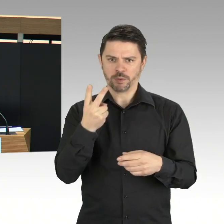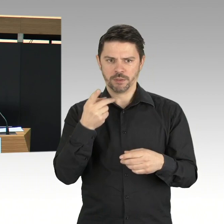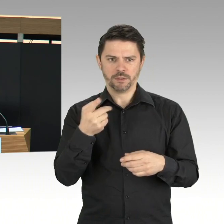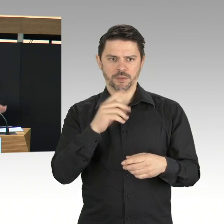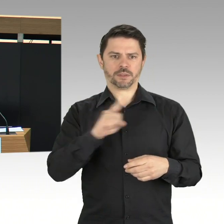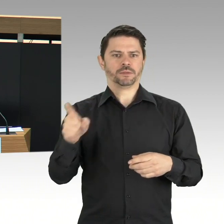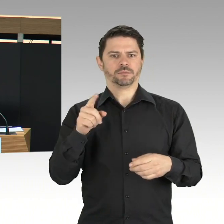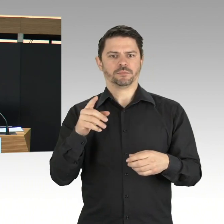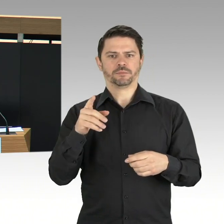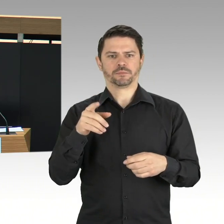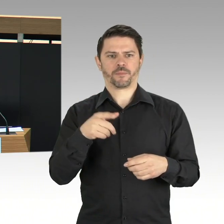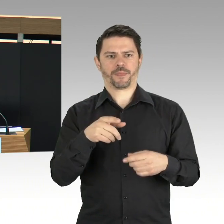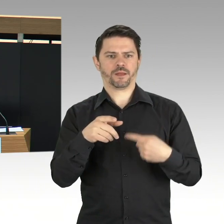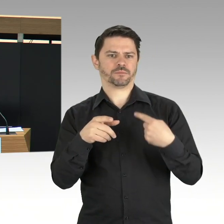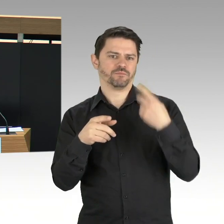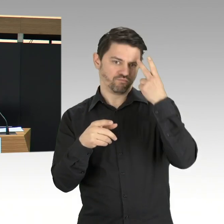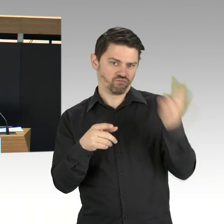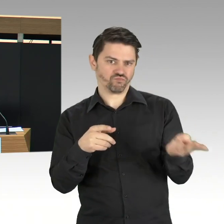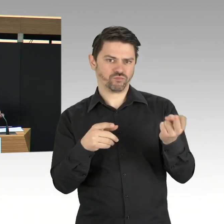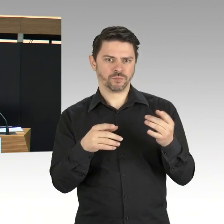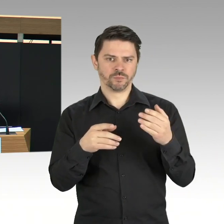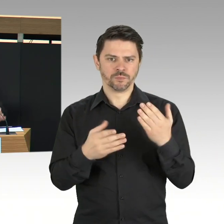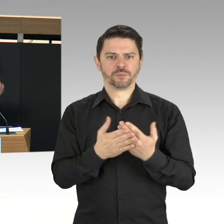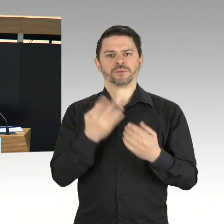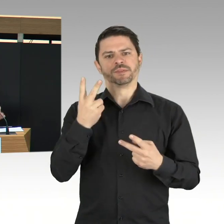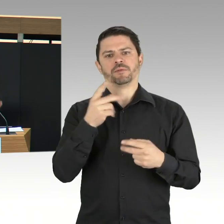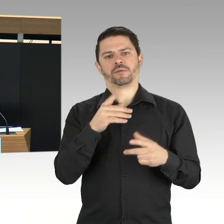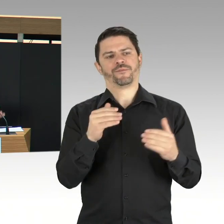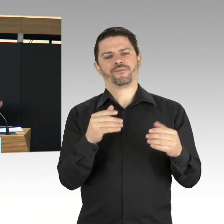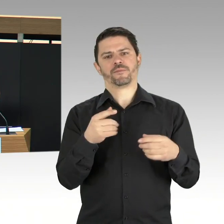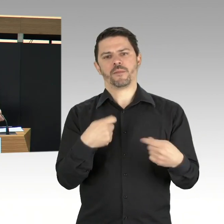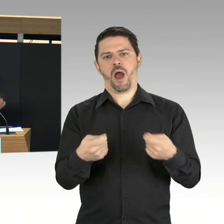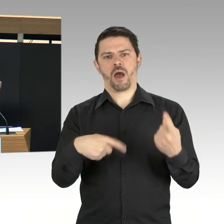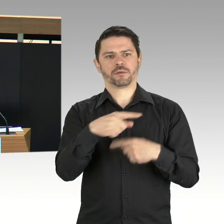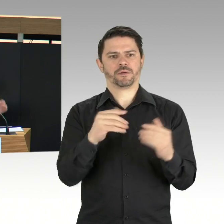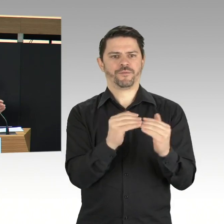Milieuschutzgebiete und vieles mehr. Aber wir rennen doch immer noch fatalen Fehlentscheidungen hinterher.